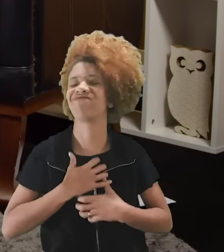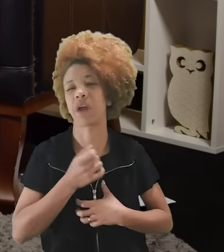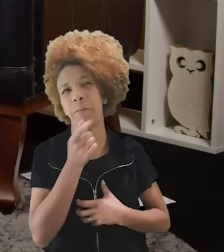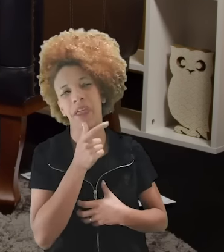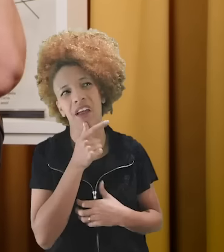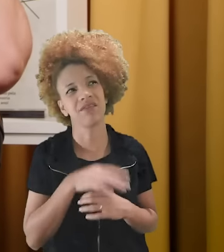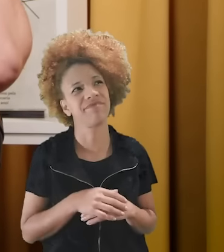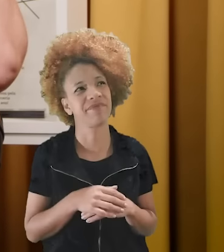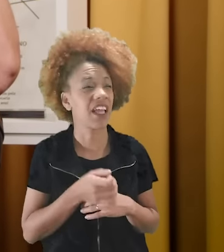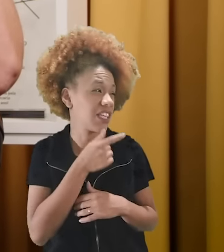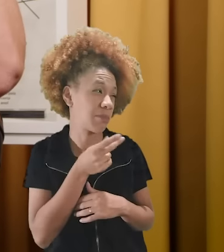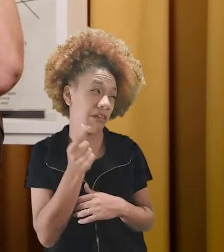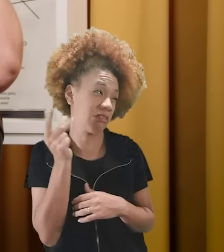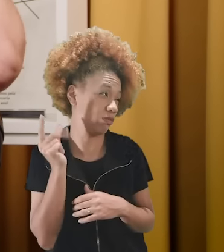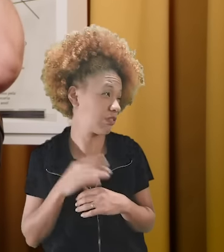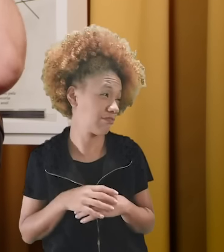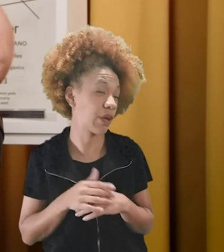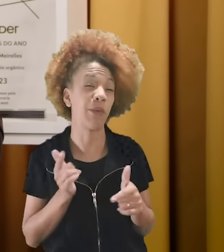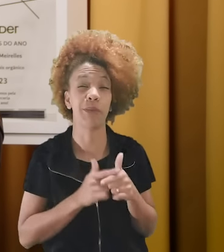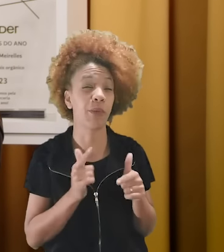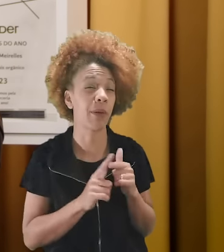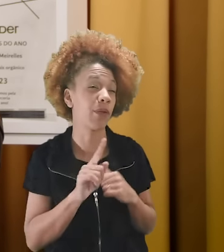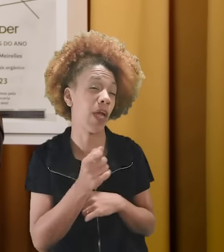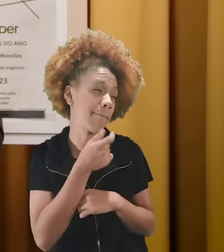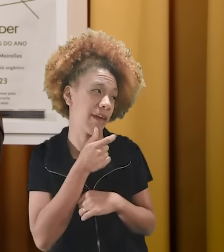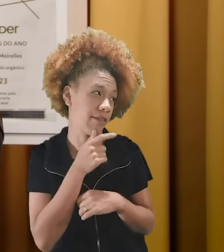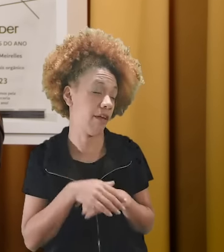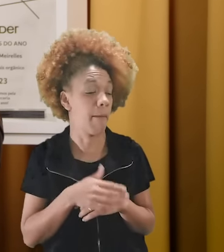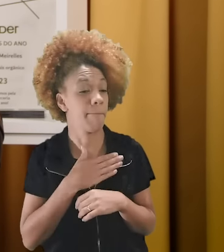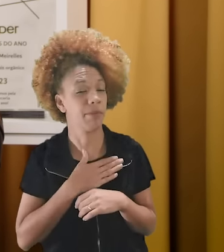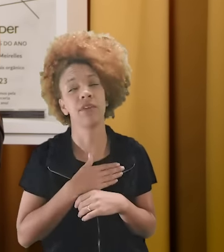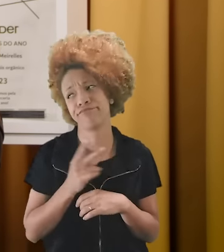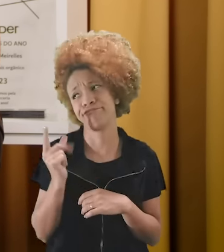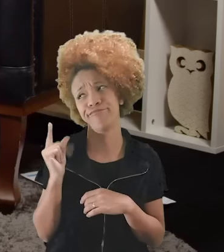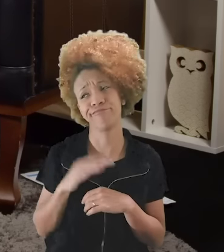piada essa piada é antiga problema problema para mim não é da piada problema para mim antiga mesmo